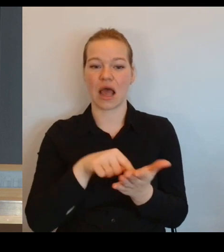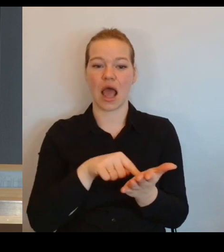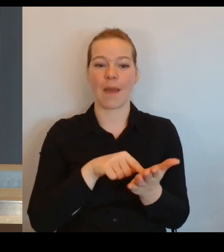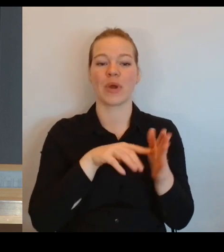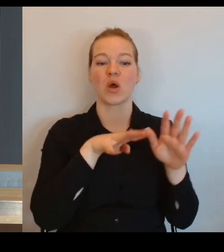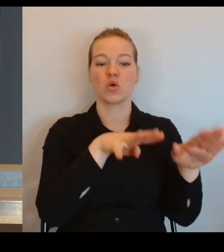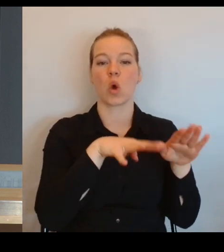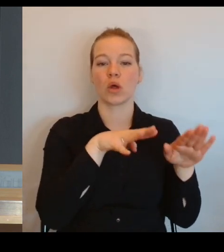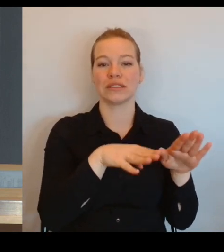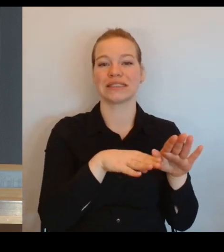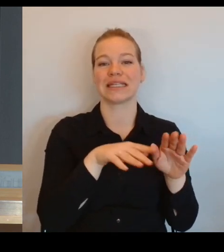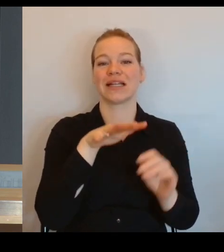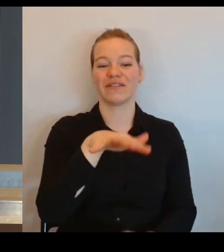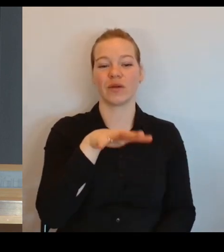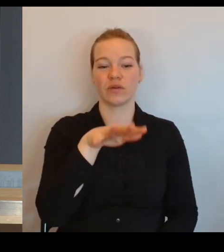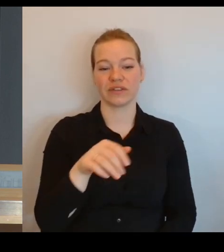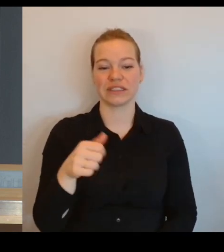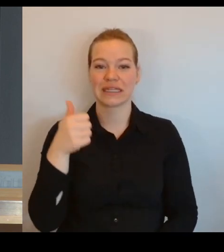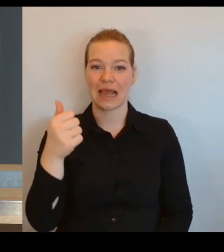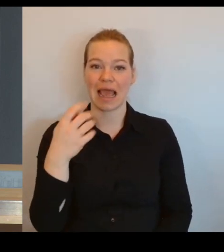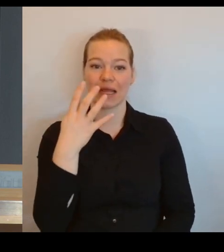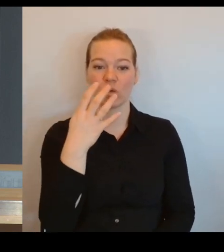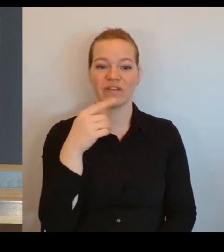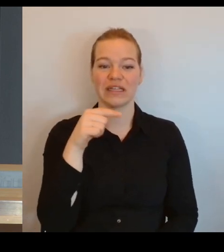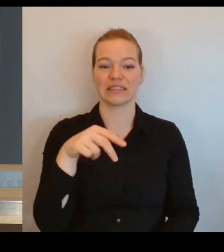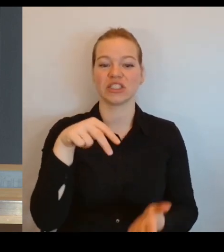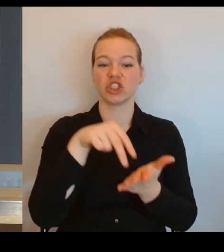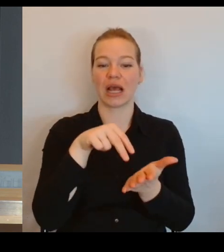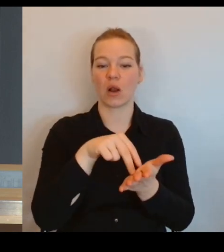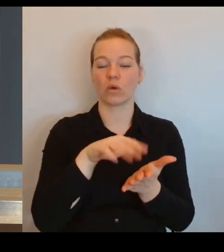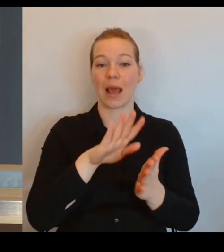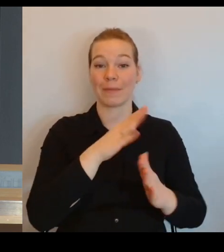2023 des Rechnungshofs von Berlin zu diesem Tagesordnungspunkt darf ich